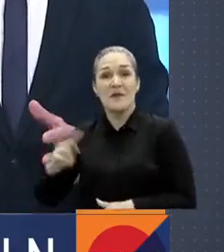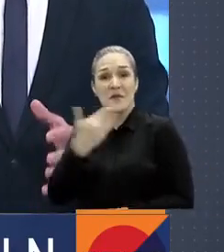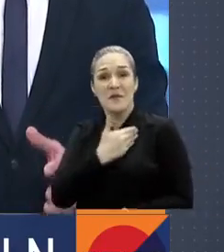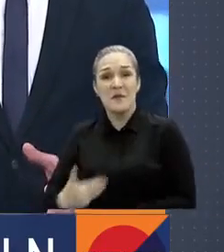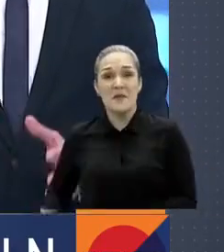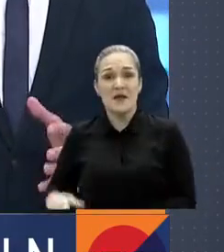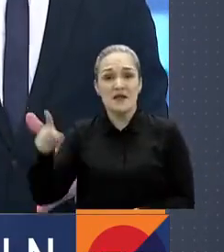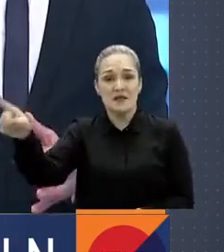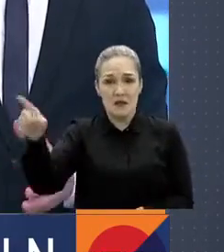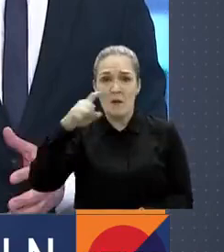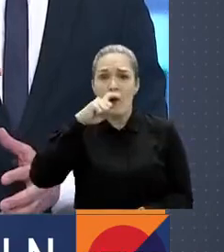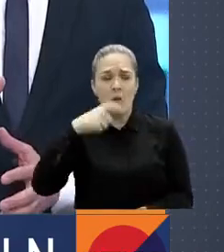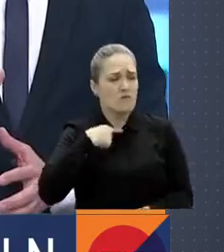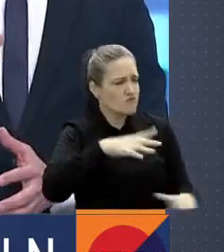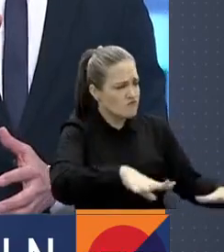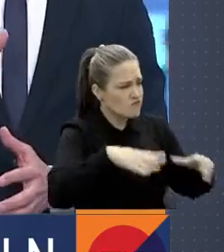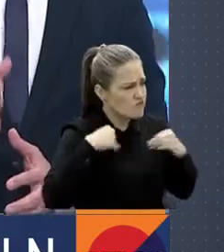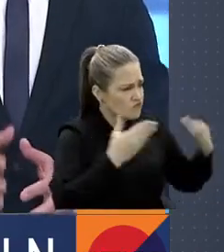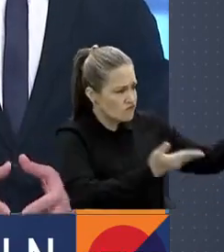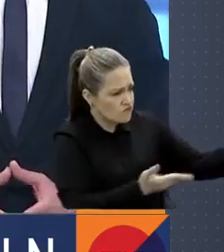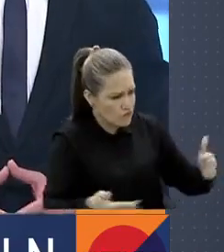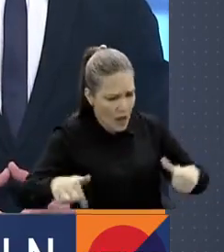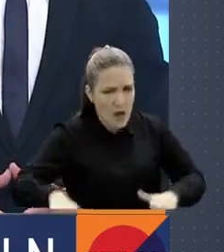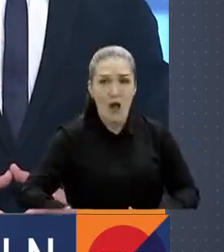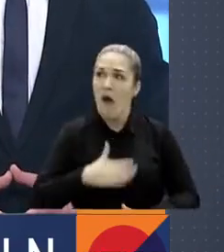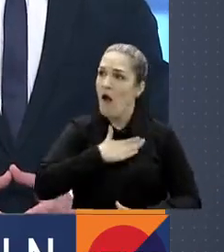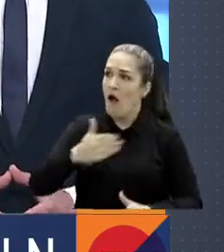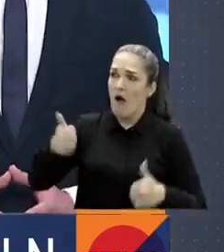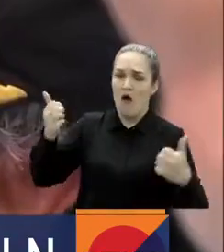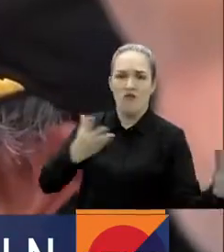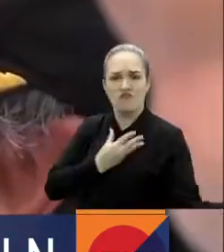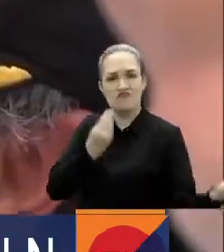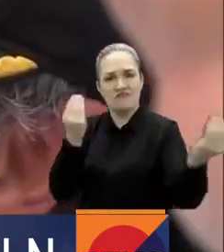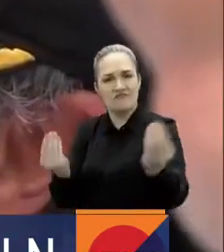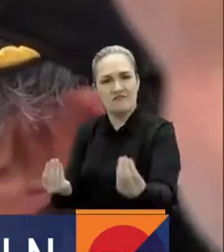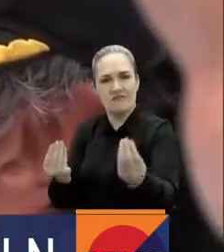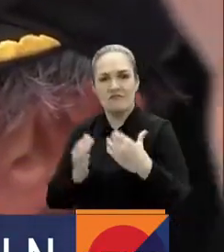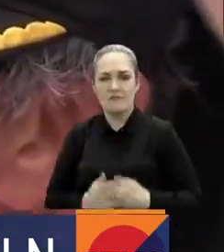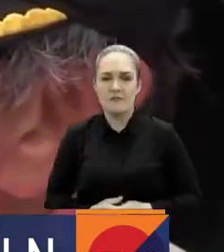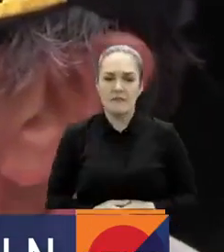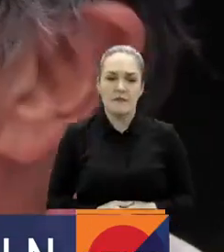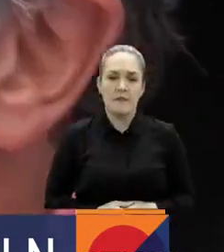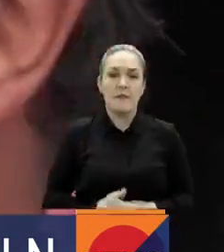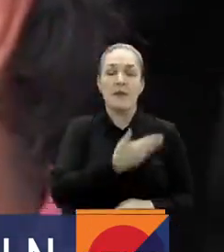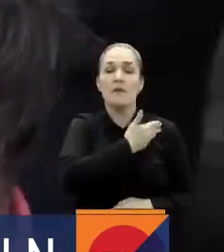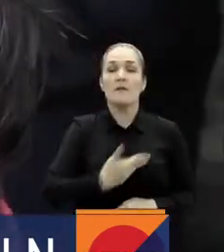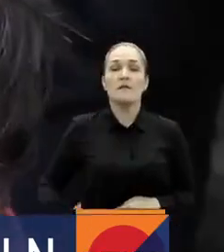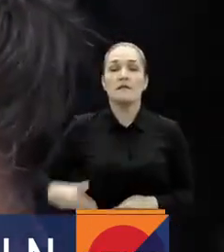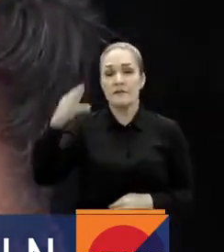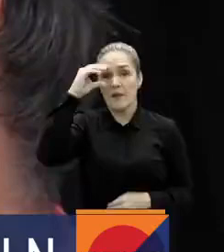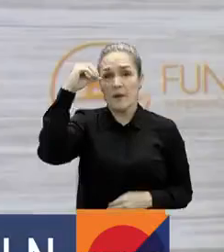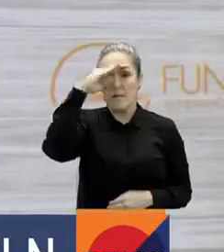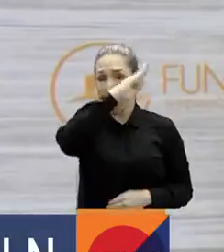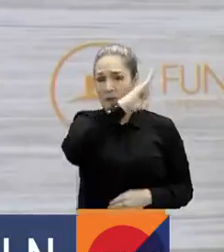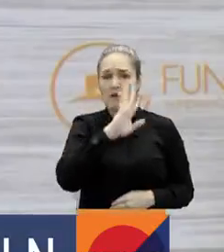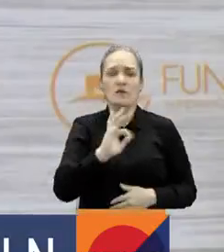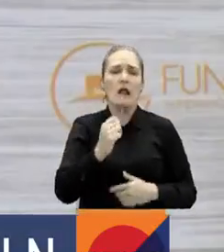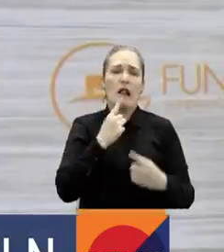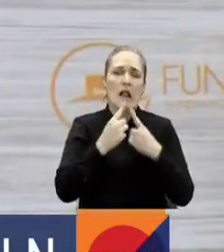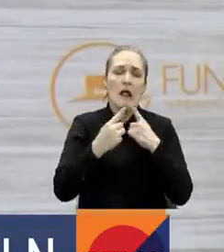SUSPENDIDOS EN EL 2019.